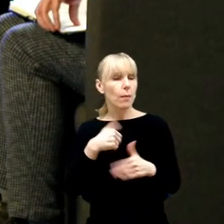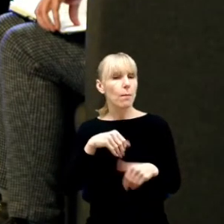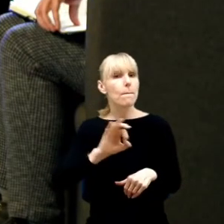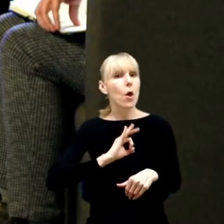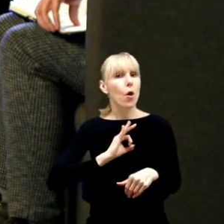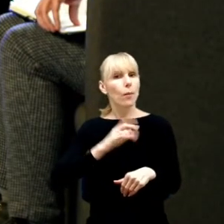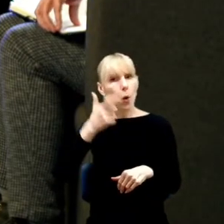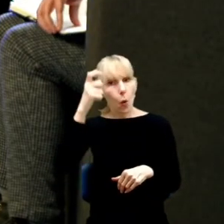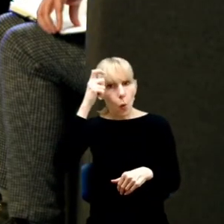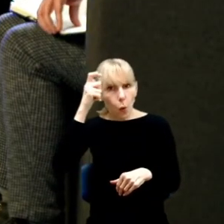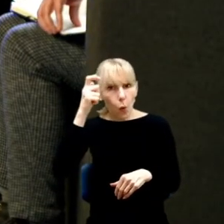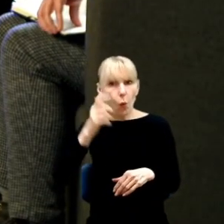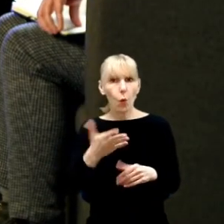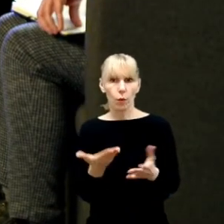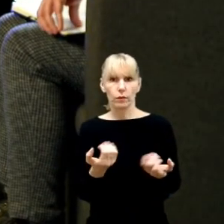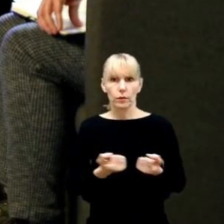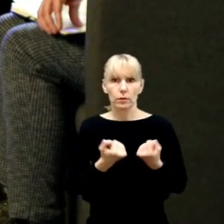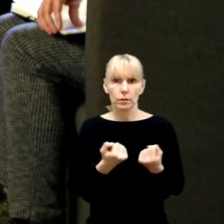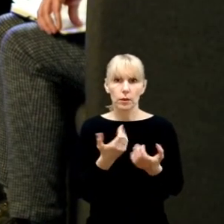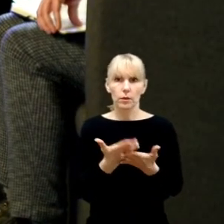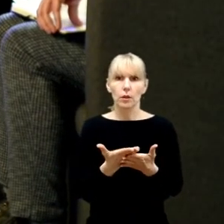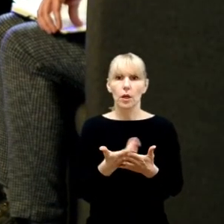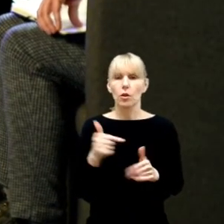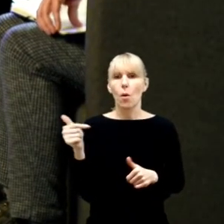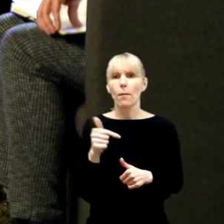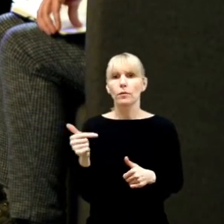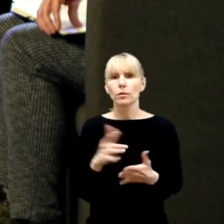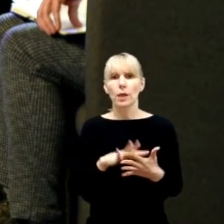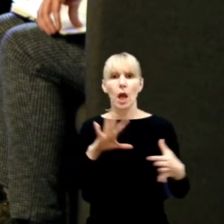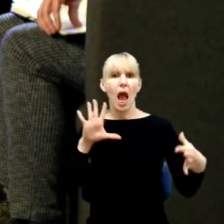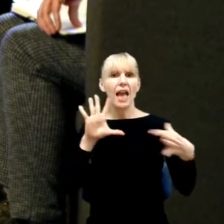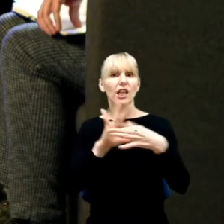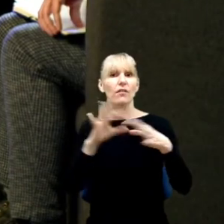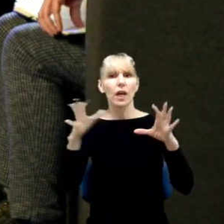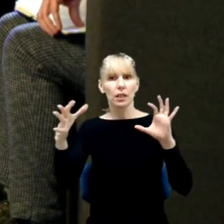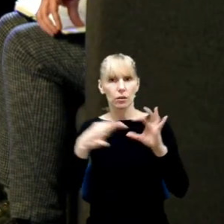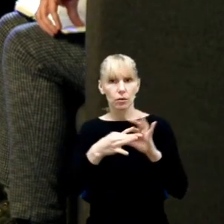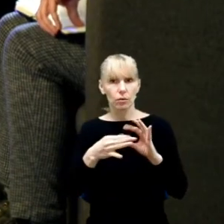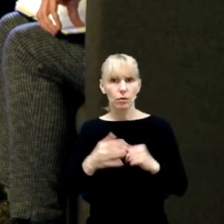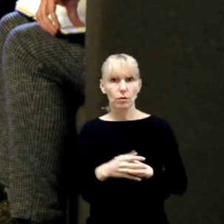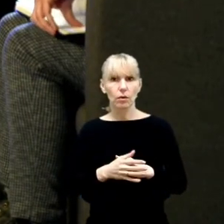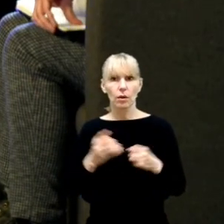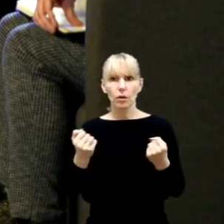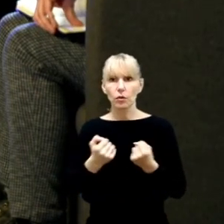powinniśmy traktować jako infrastrukturę. I to się między innymi dzieje właśnie w małych i średnich miastach